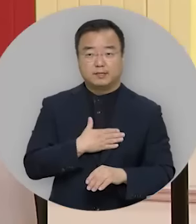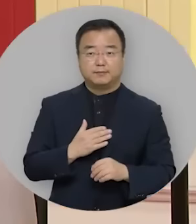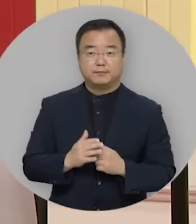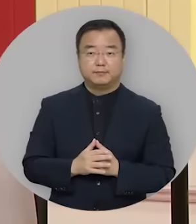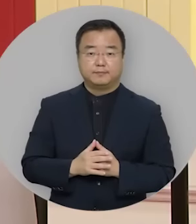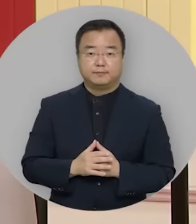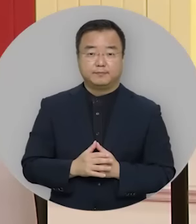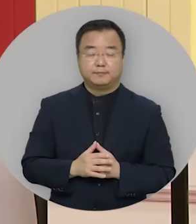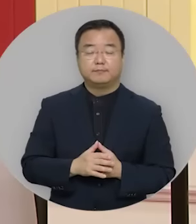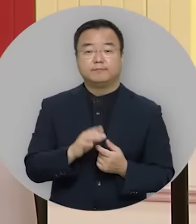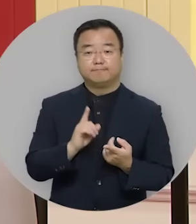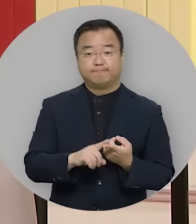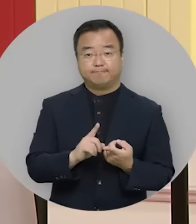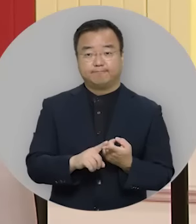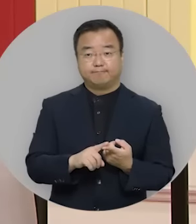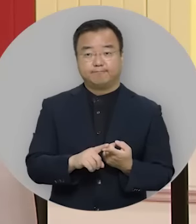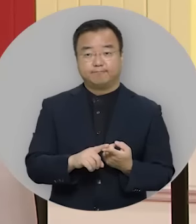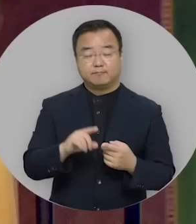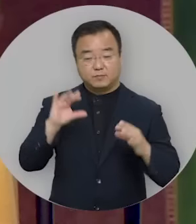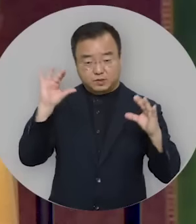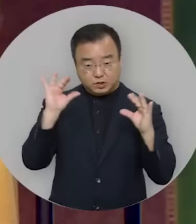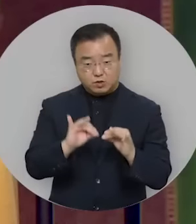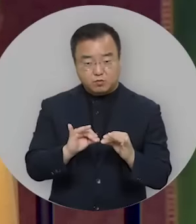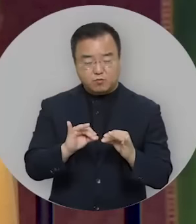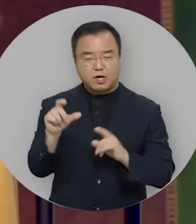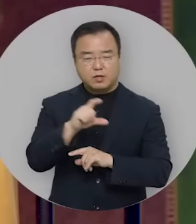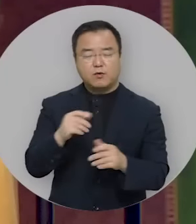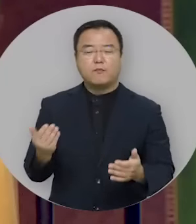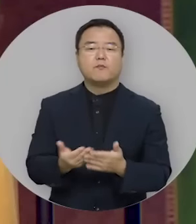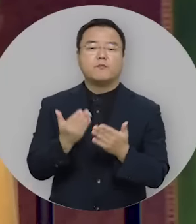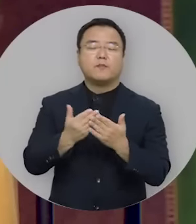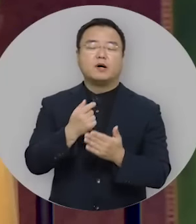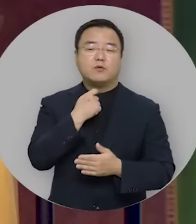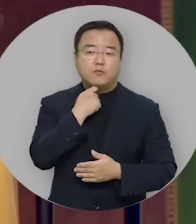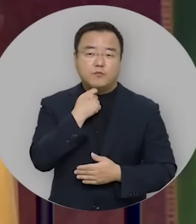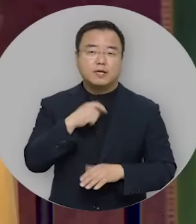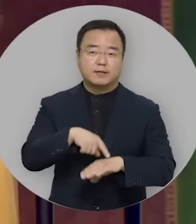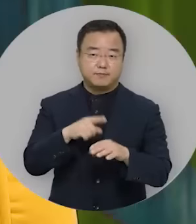거기에 저는 너무 찬성하고 이게 더 활성화됐으면 하는 마음이